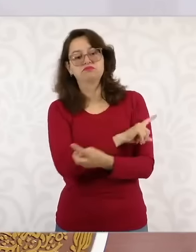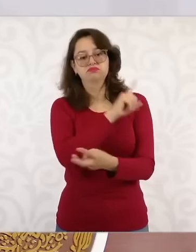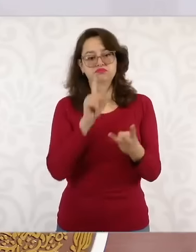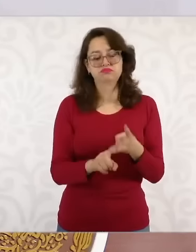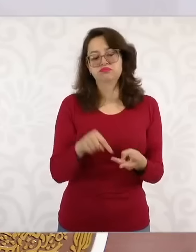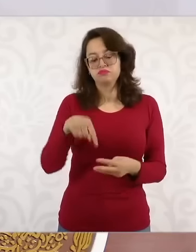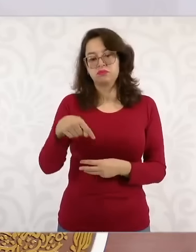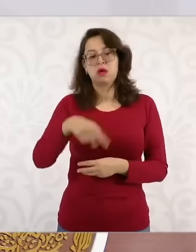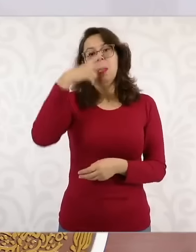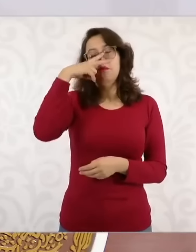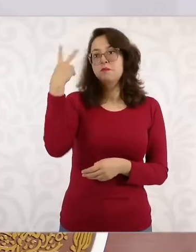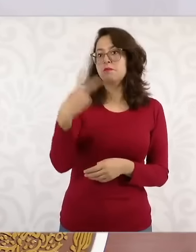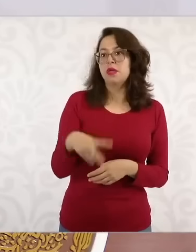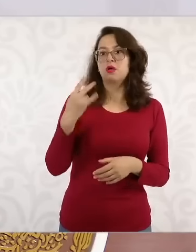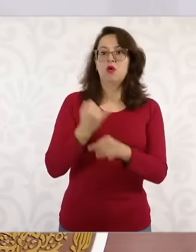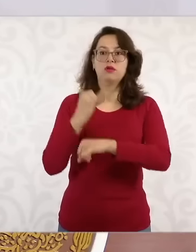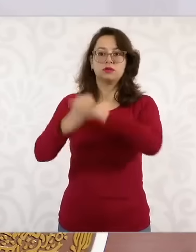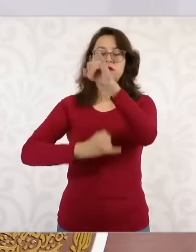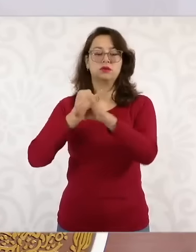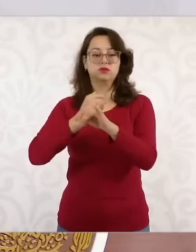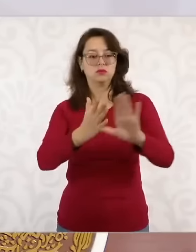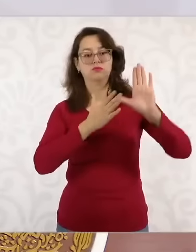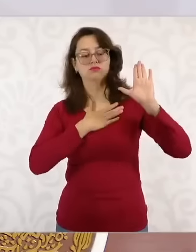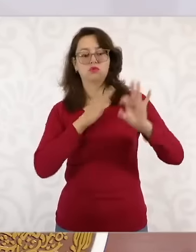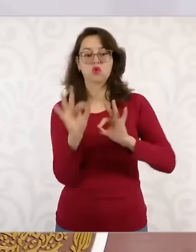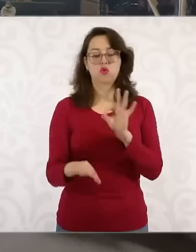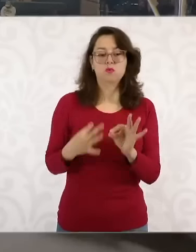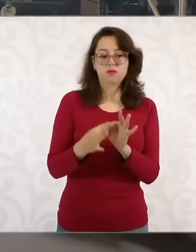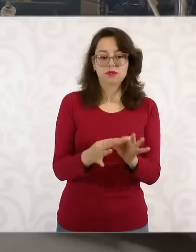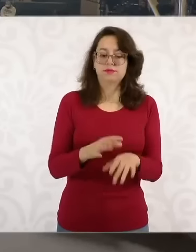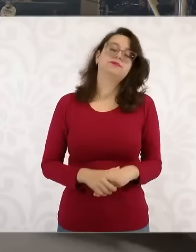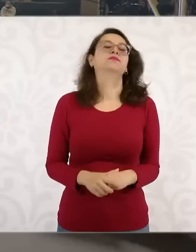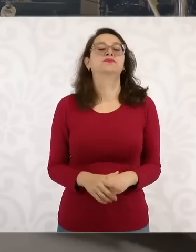cumplamos con los compromisos internacionales en materia climática. A su vez, estos proyectos